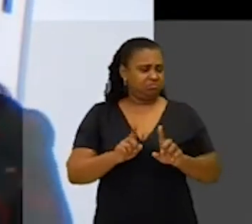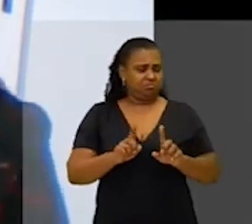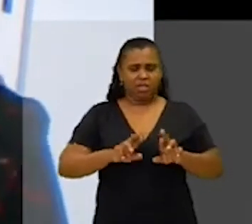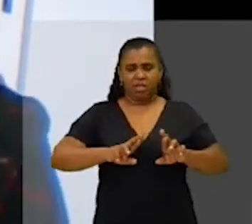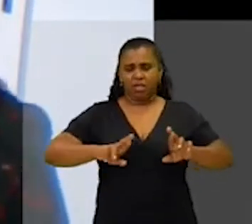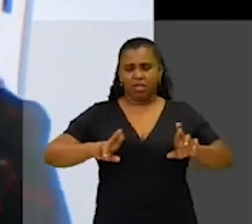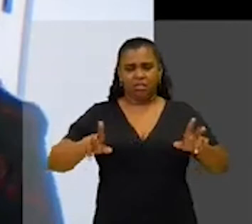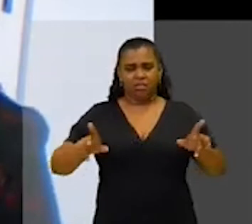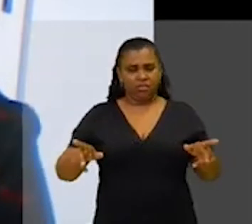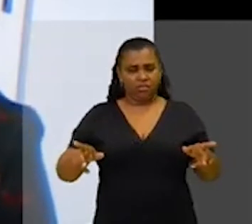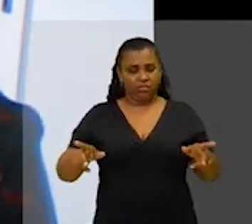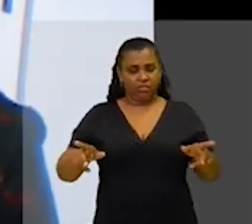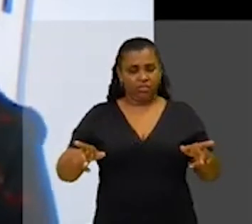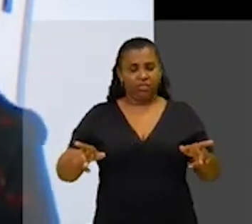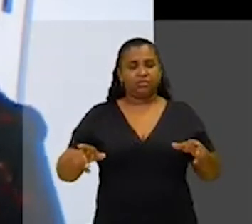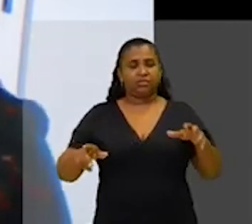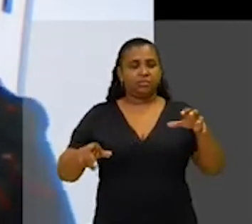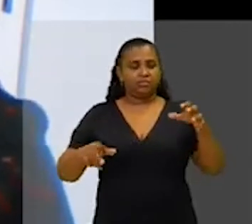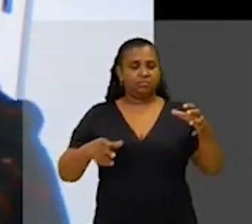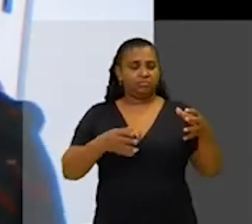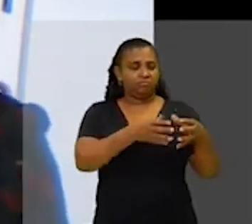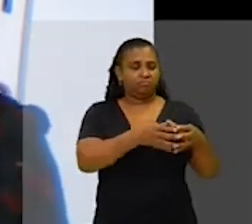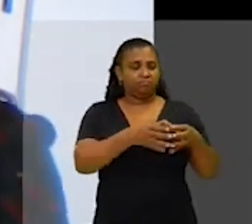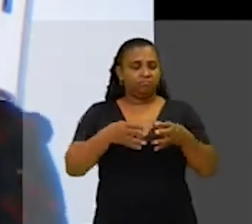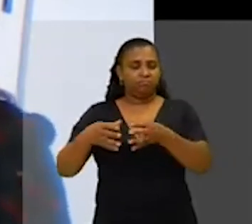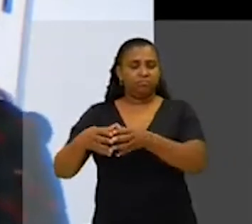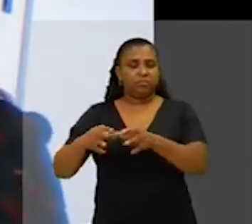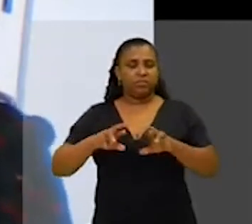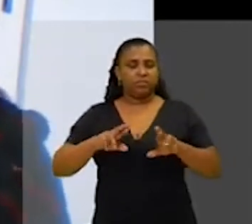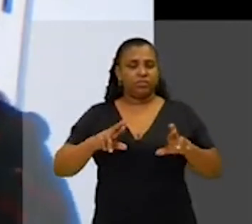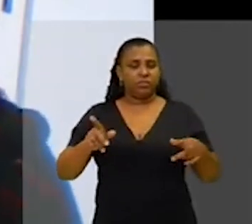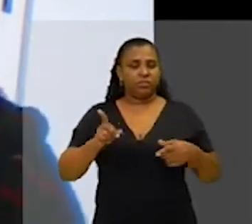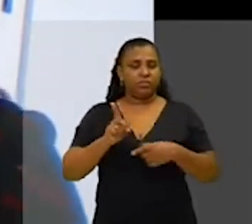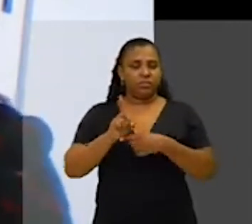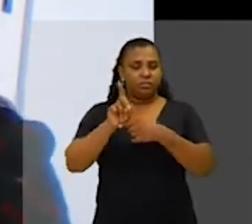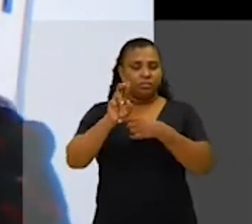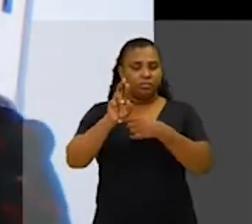localidade diferente da representação política ele entendimento é importante que a gente possa